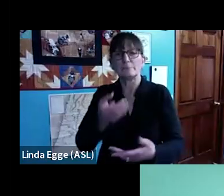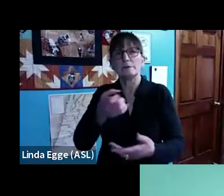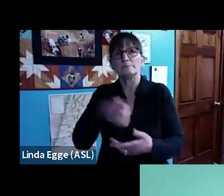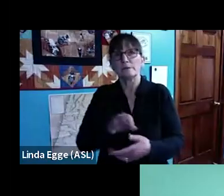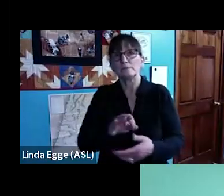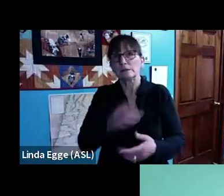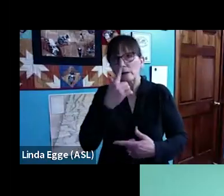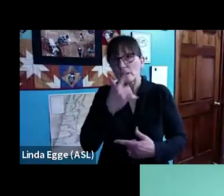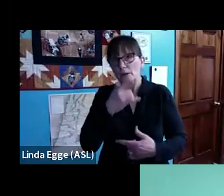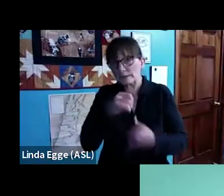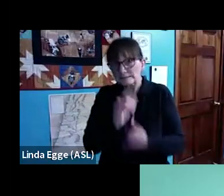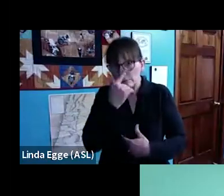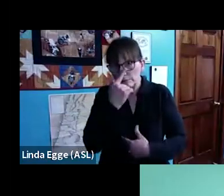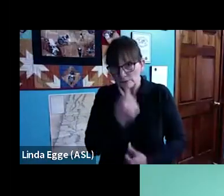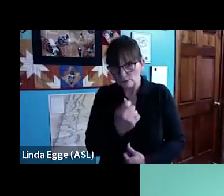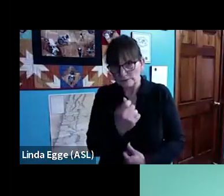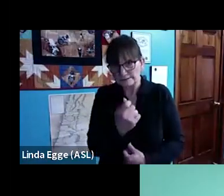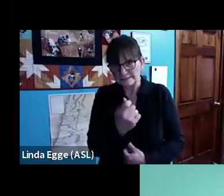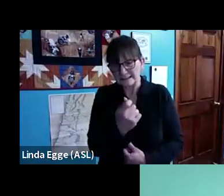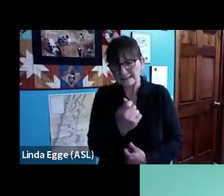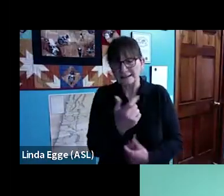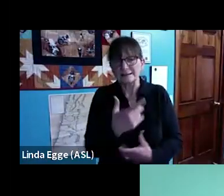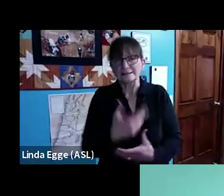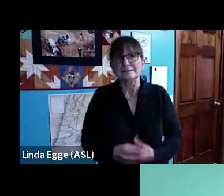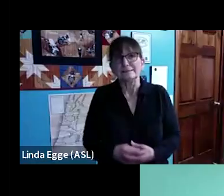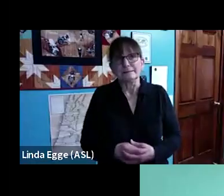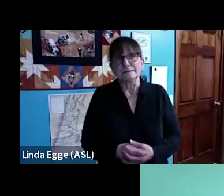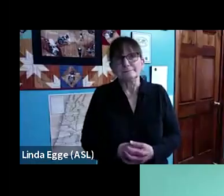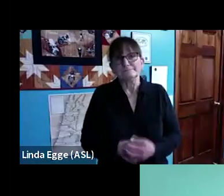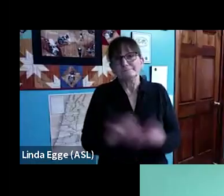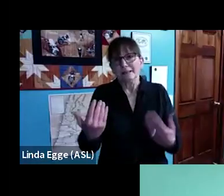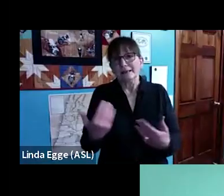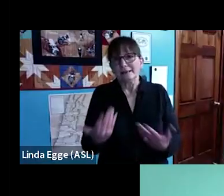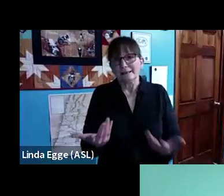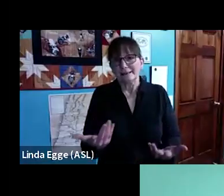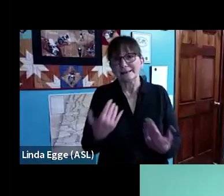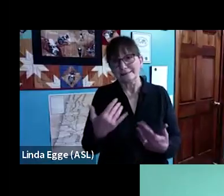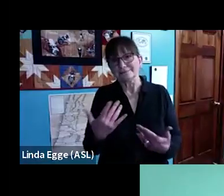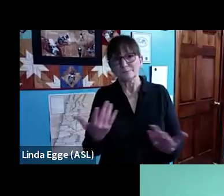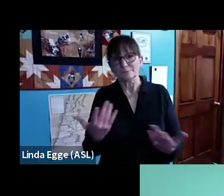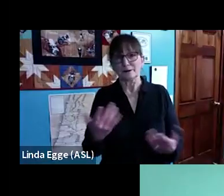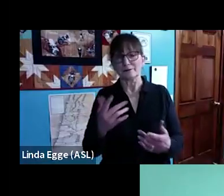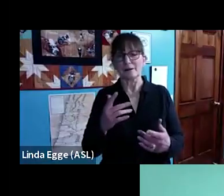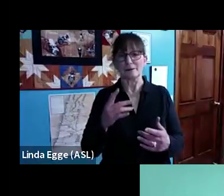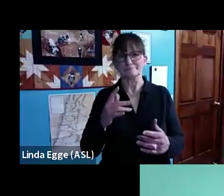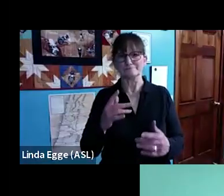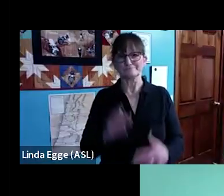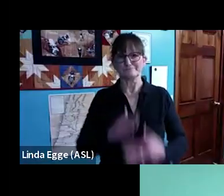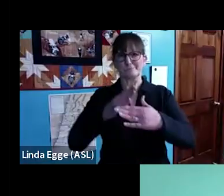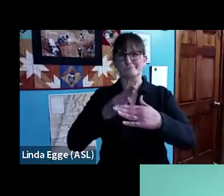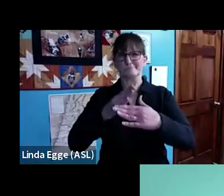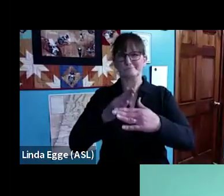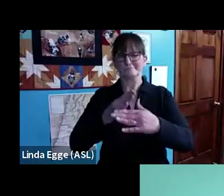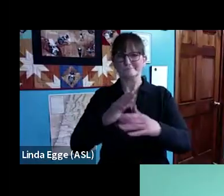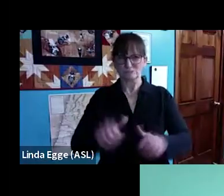no puedo decirte cómo lo hará cada oficina, pero, como dije, cuando se trata de una población, y cuando se trata de la comunidad sin hogar,